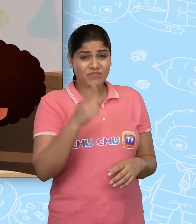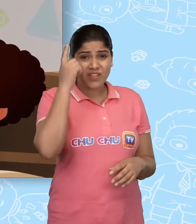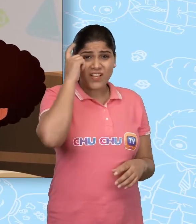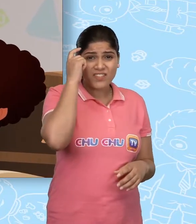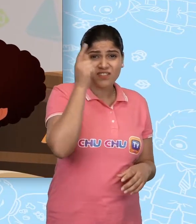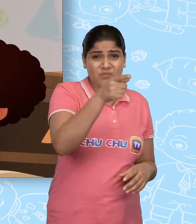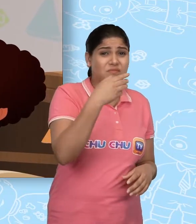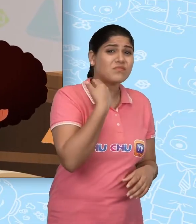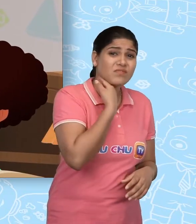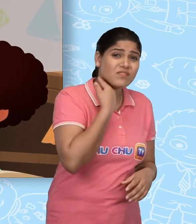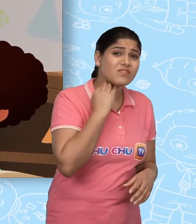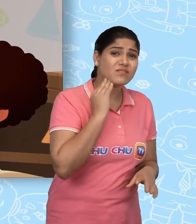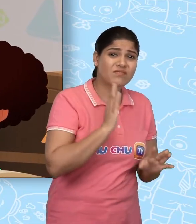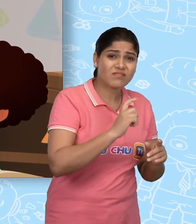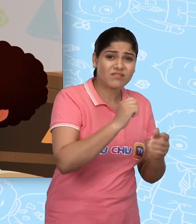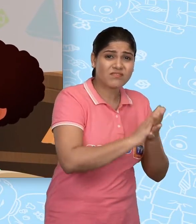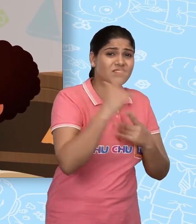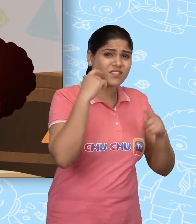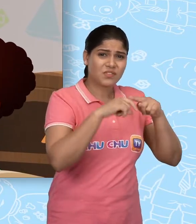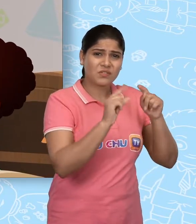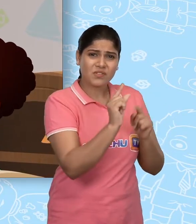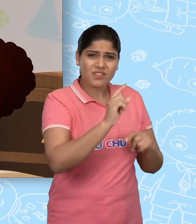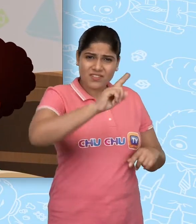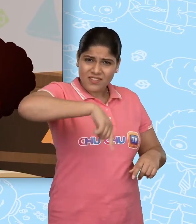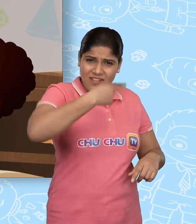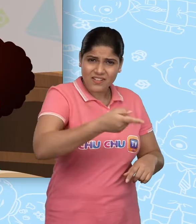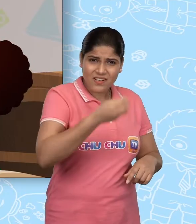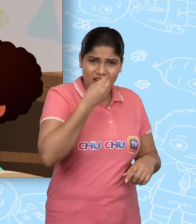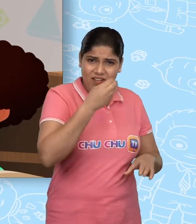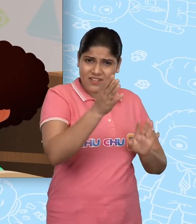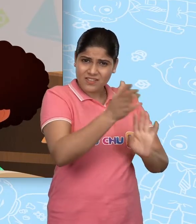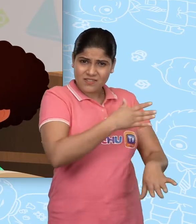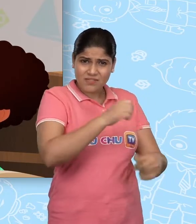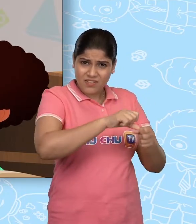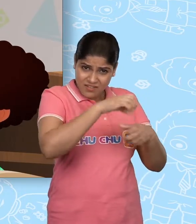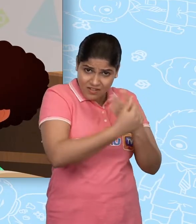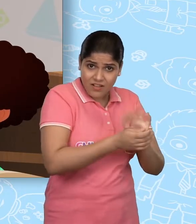मुझे लगता है तुम्हे बुखार हो गया है Chiku क्या तुमने कल खाना खाने से पहले अपनें हाथ धोए थे?